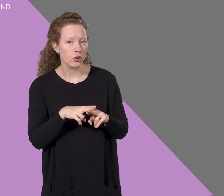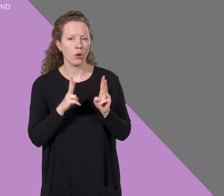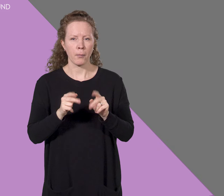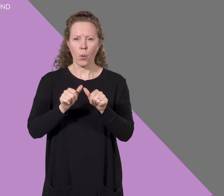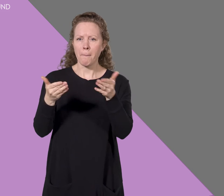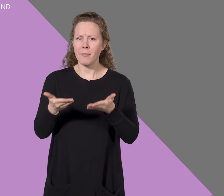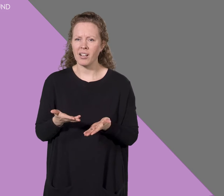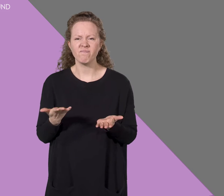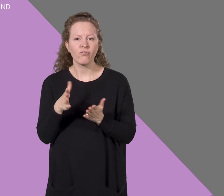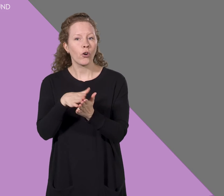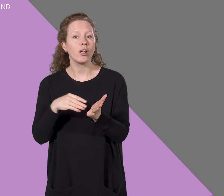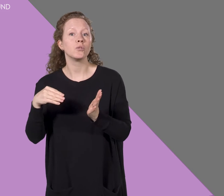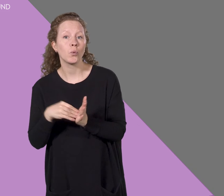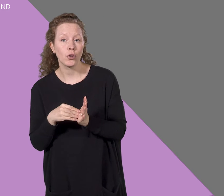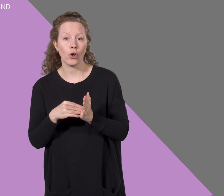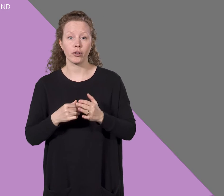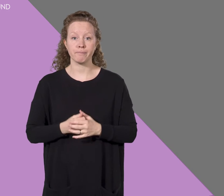och resultatet av upphandlingen.